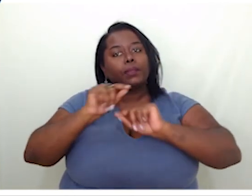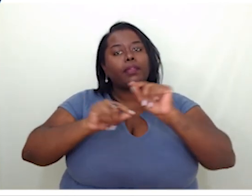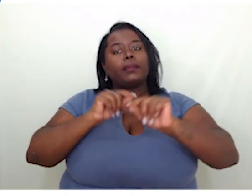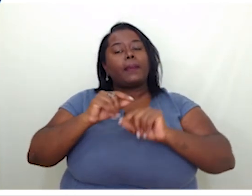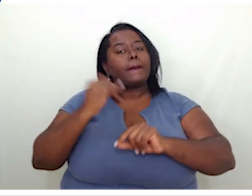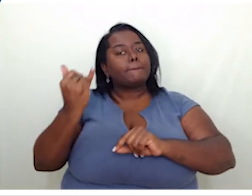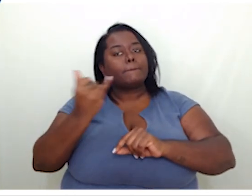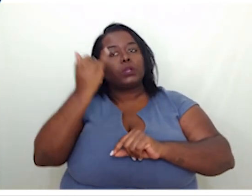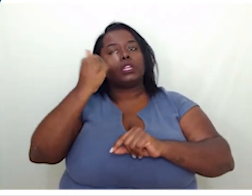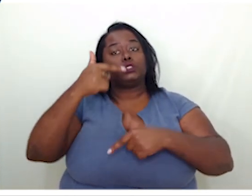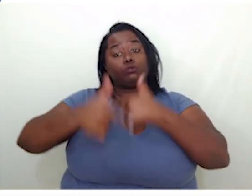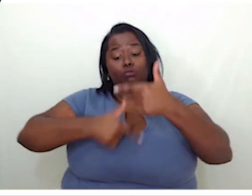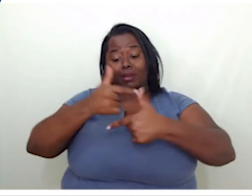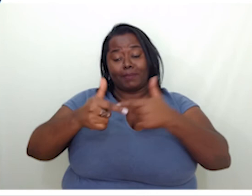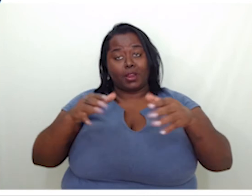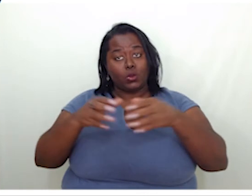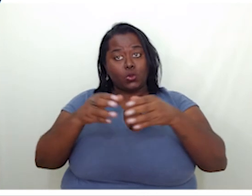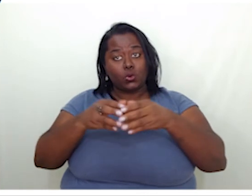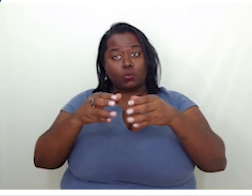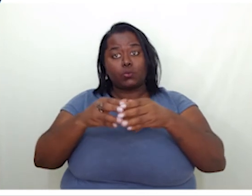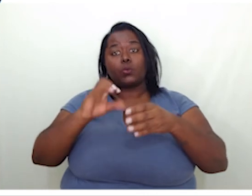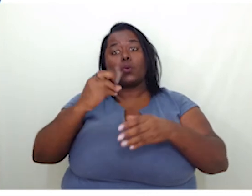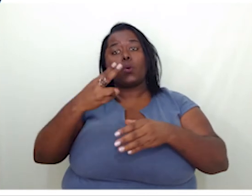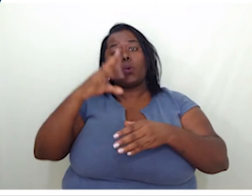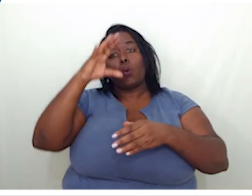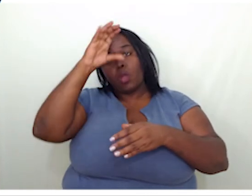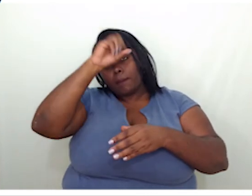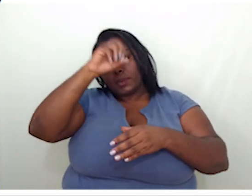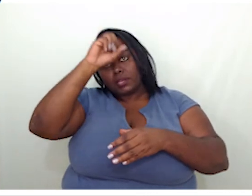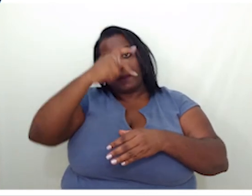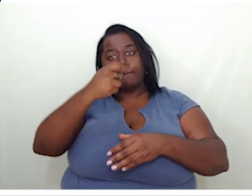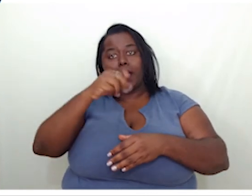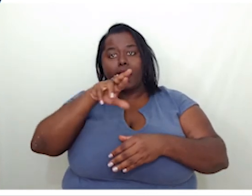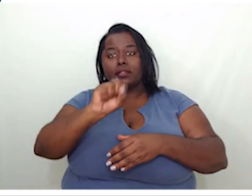están trabajando juntos, creando algo nuevo juntos.